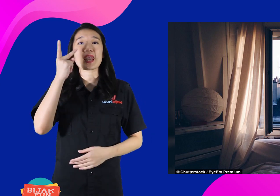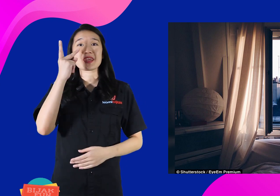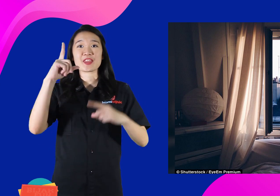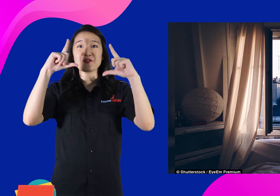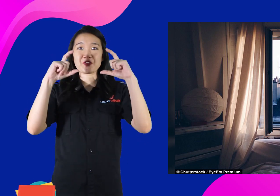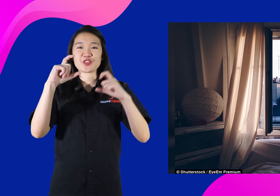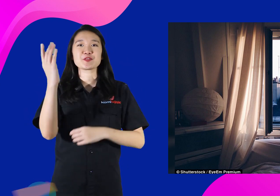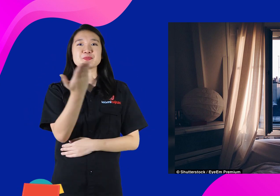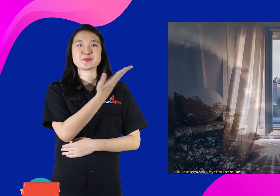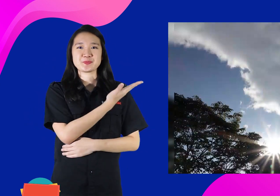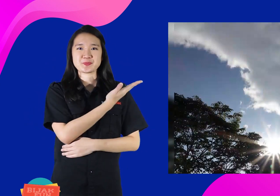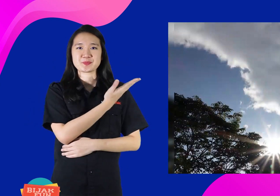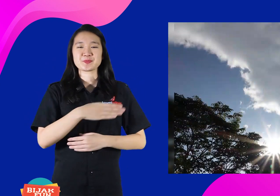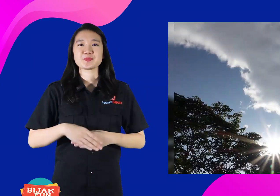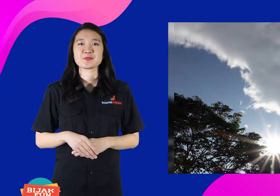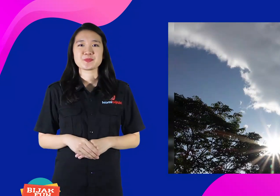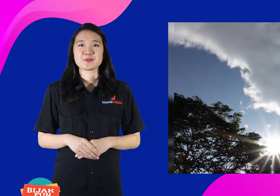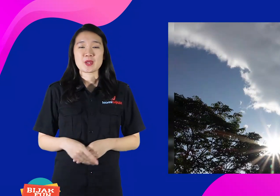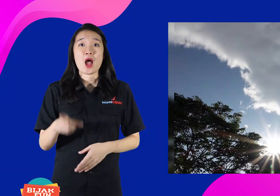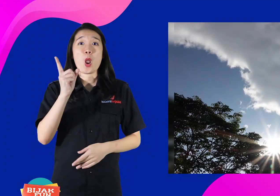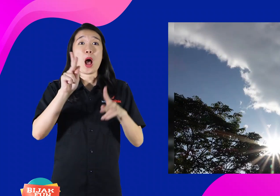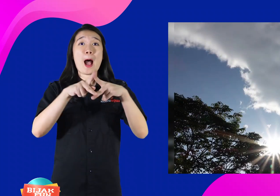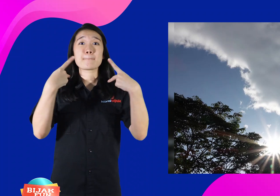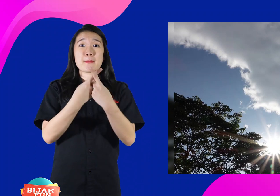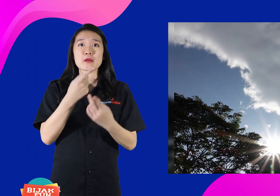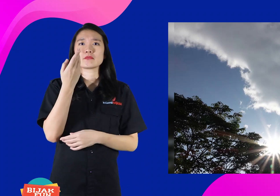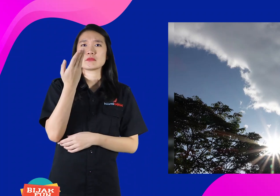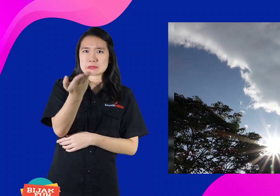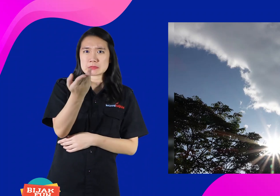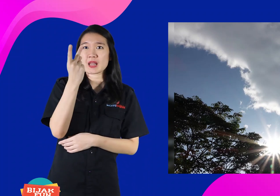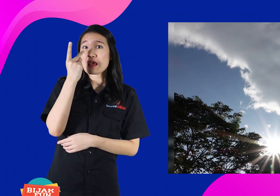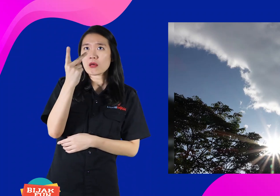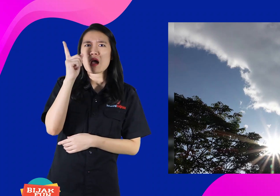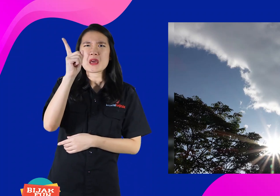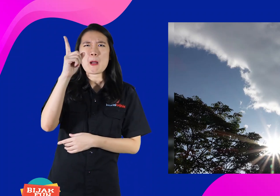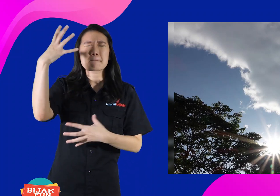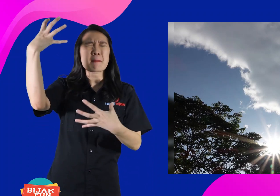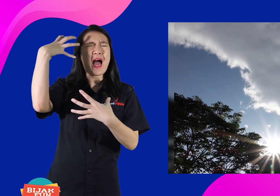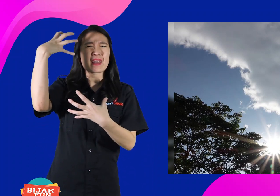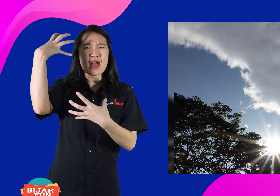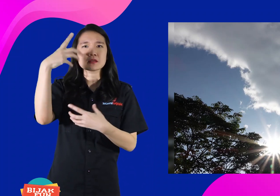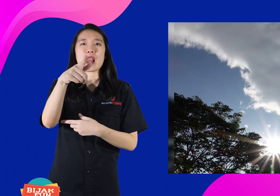Mari kita lihat foto! Apabila di kamar ada jendela itu selalu disoroti matahari,